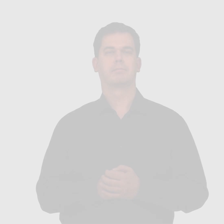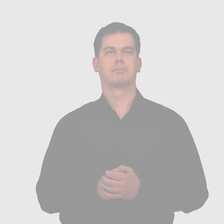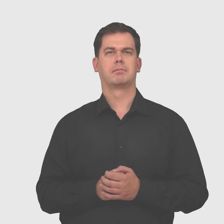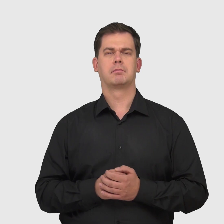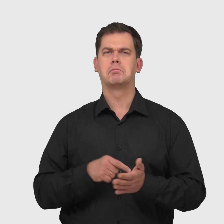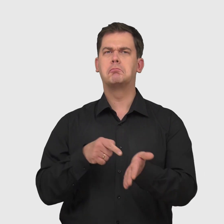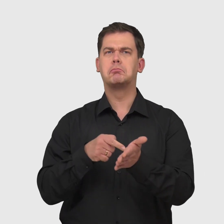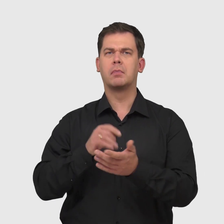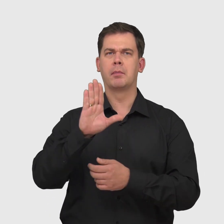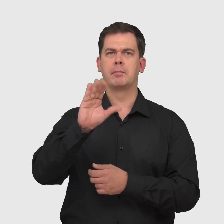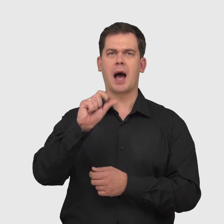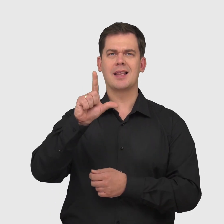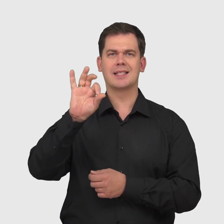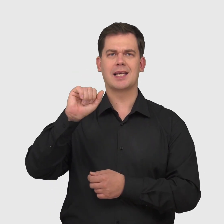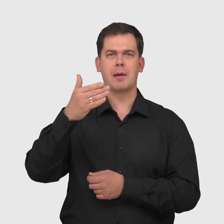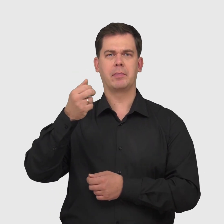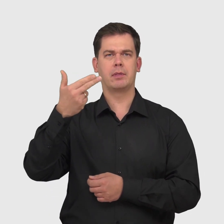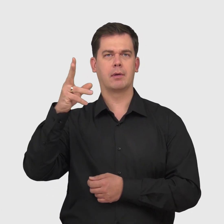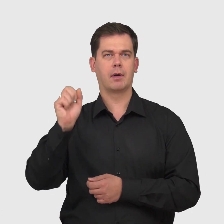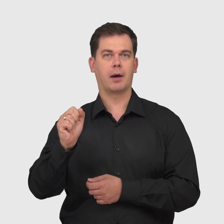Balsaminka